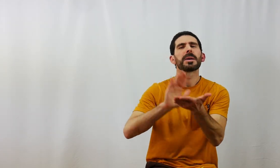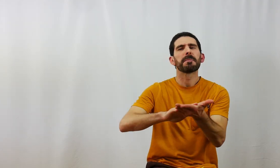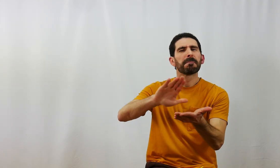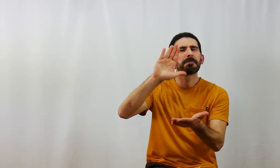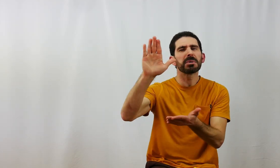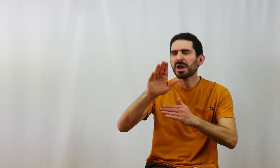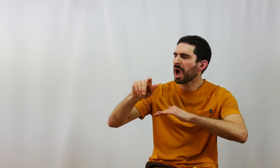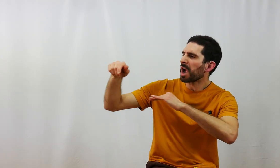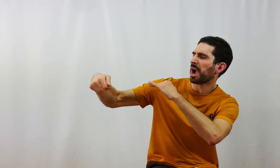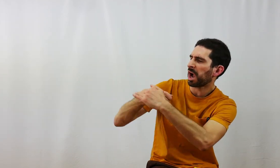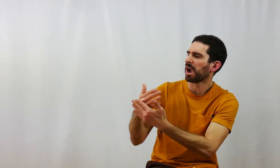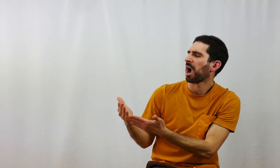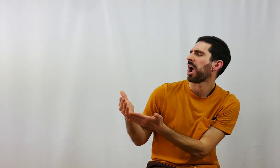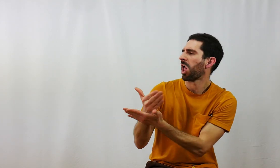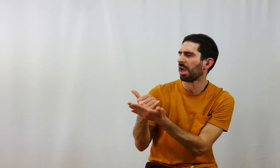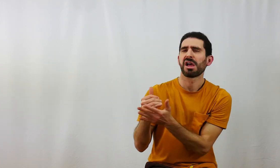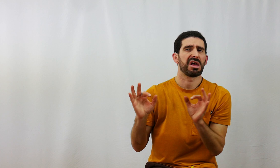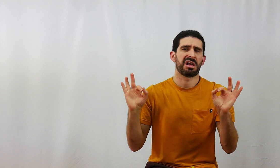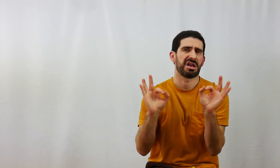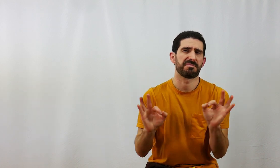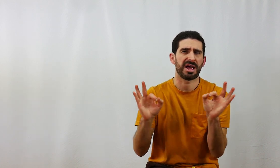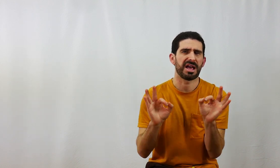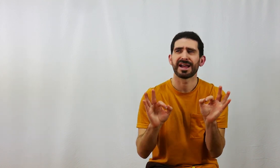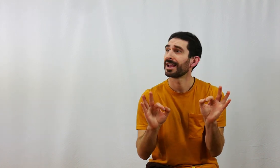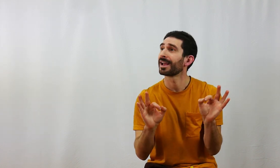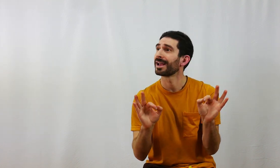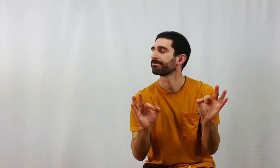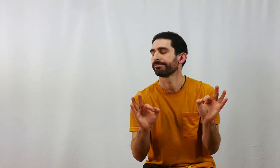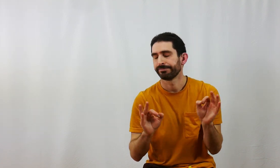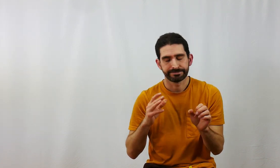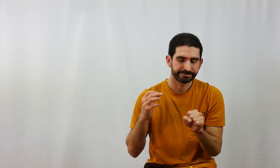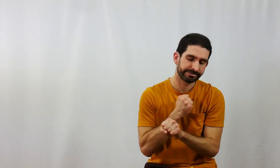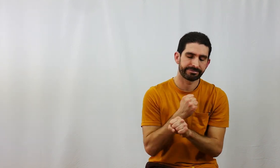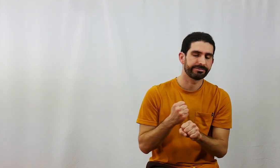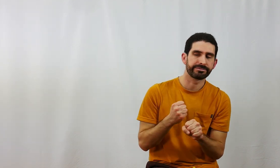Promis, je ne touche pas d'argent dessus. *Hein ? Non. Dommage...*